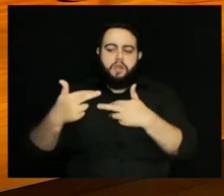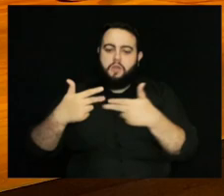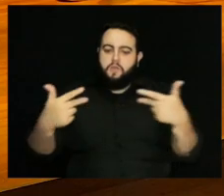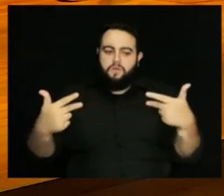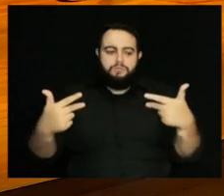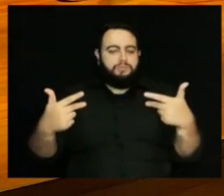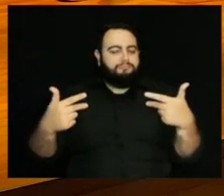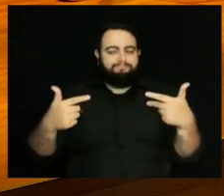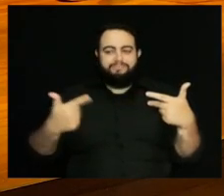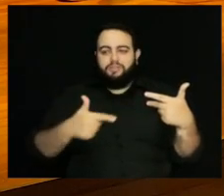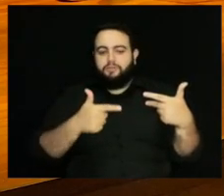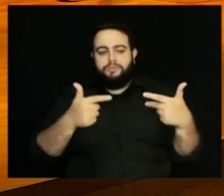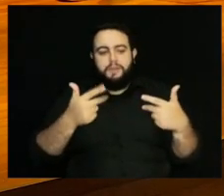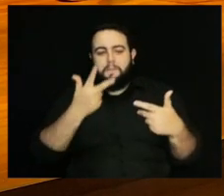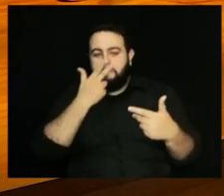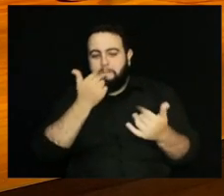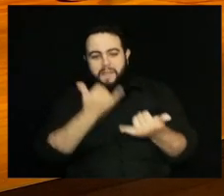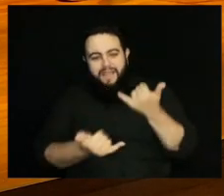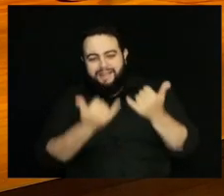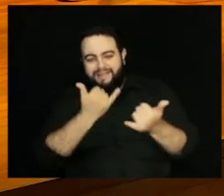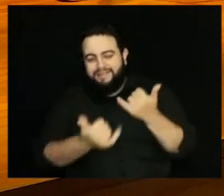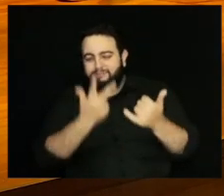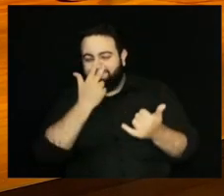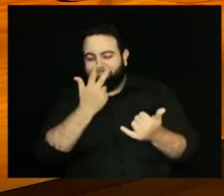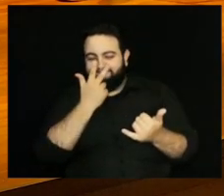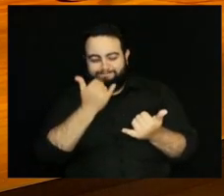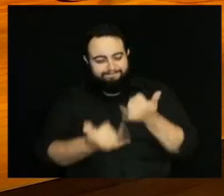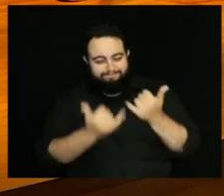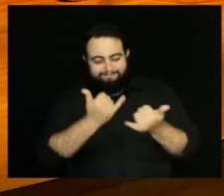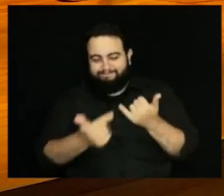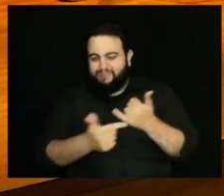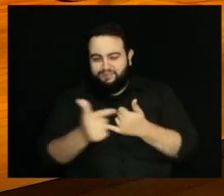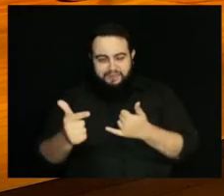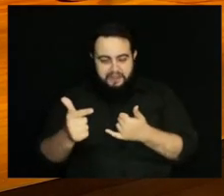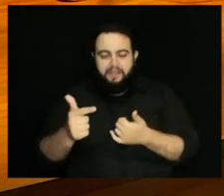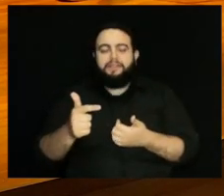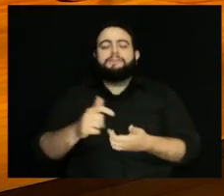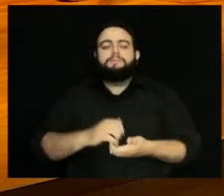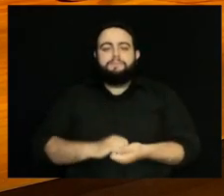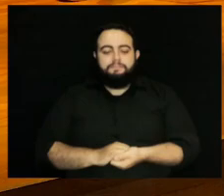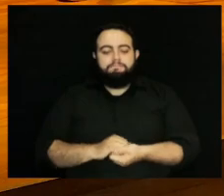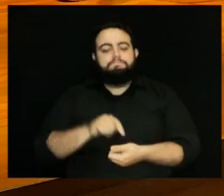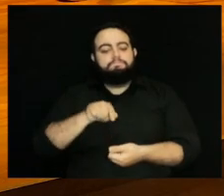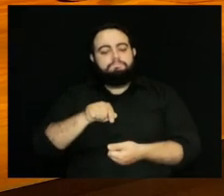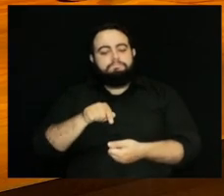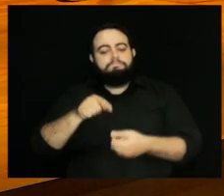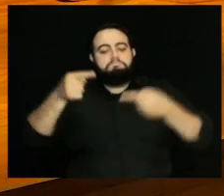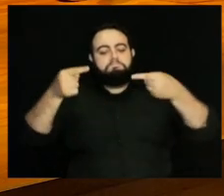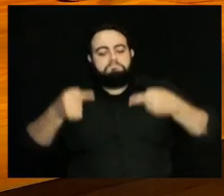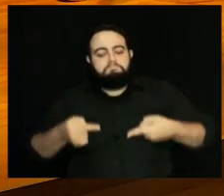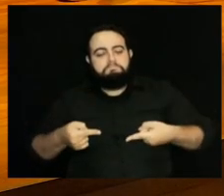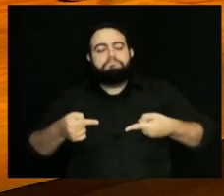Nelson, ninguém compõe como Nelson. Eles colocam essa discussão, eles elevaram muito a discussão